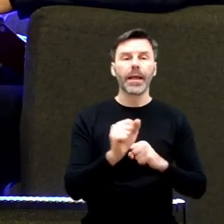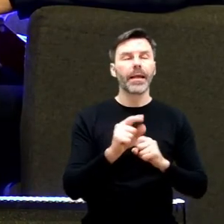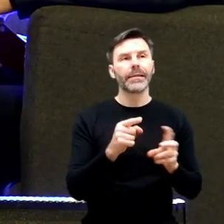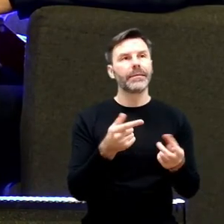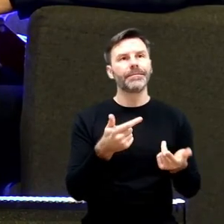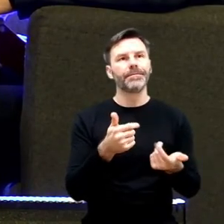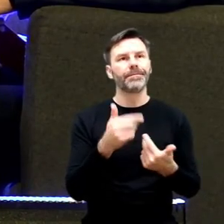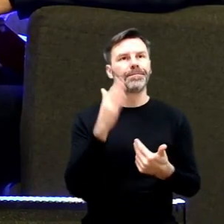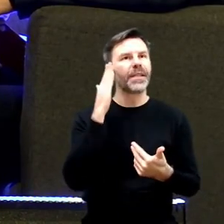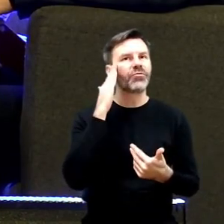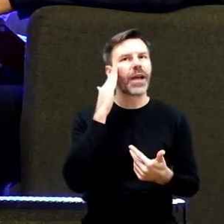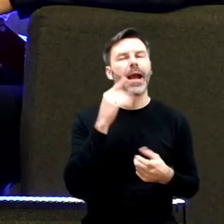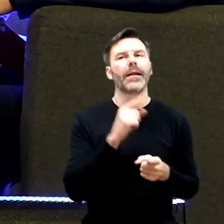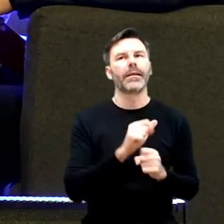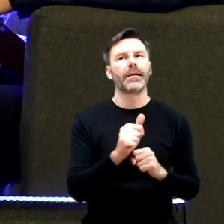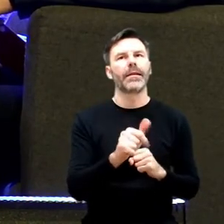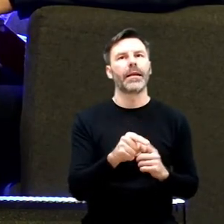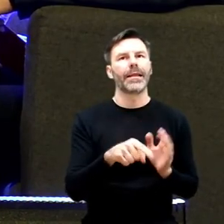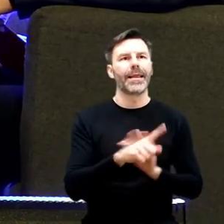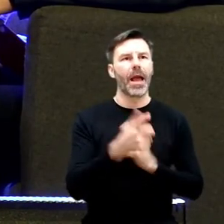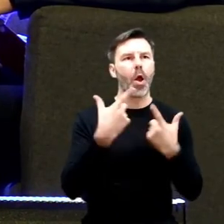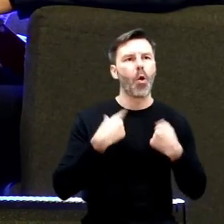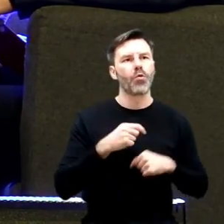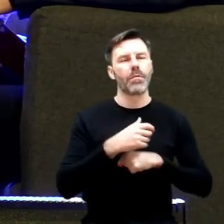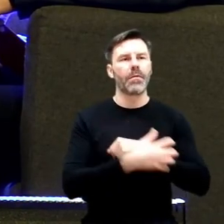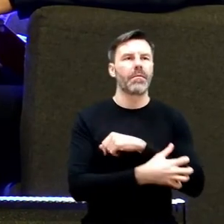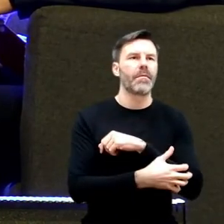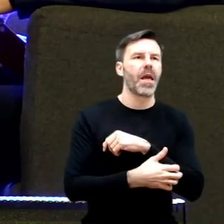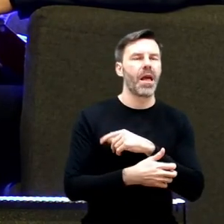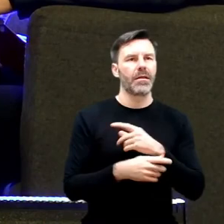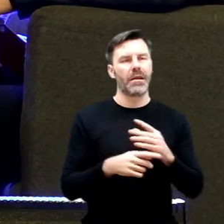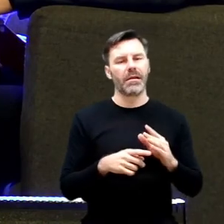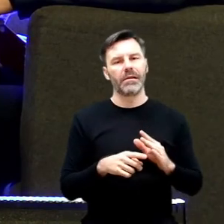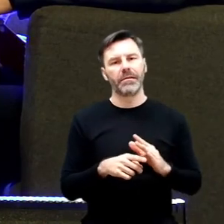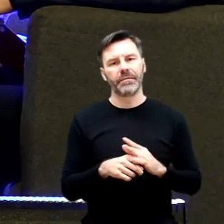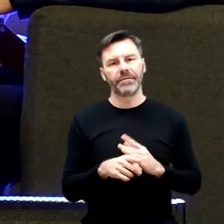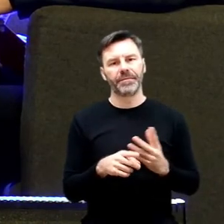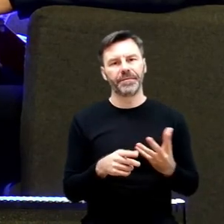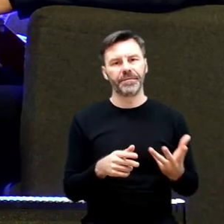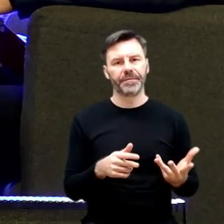w Pleszewie, to nie są mieszkania dla tego sektora społecznego,